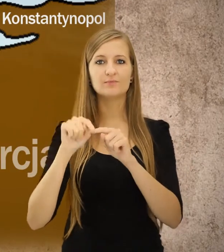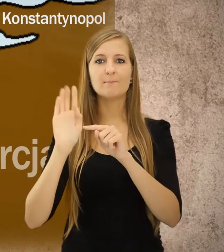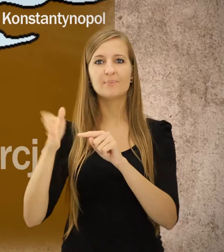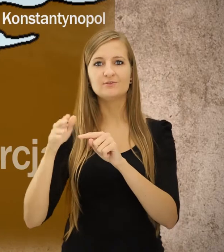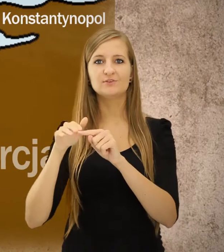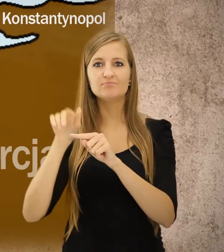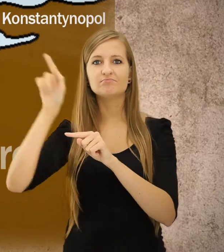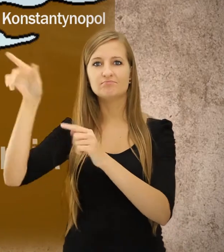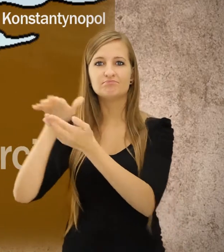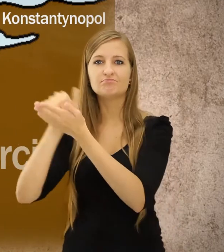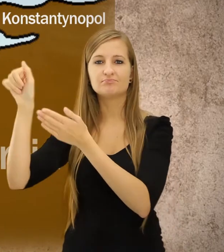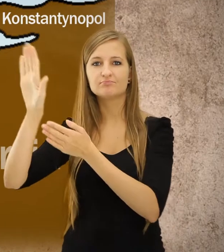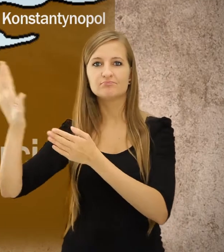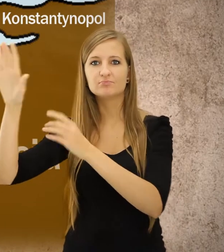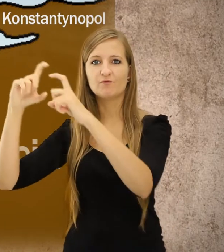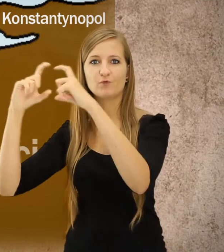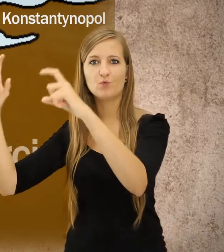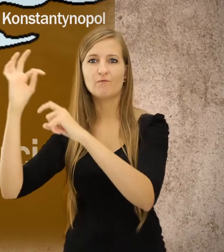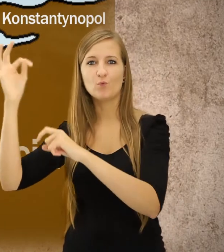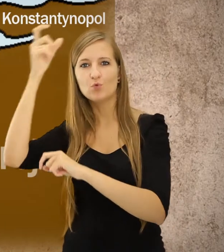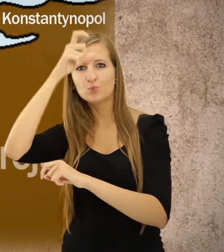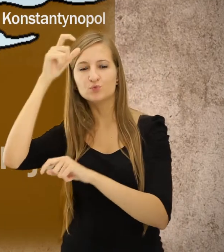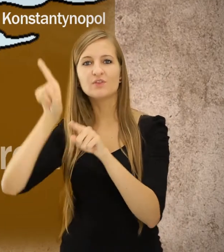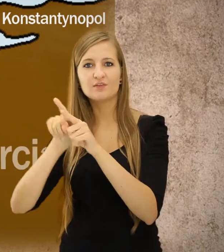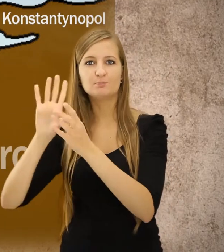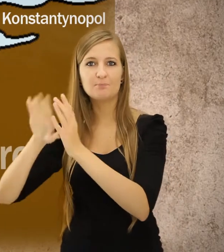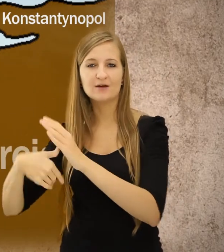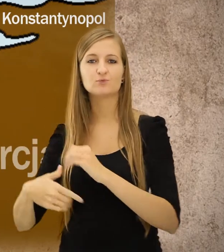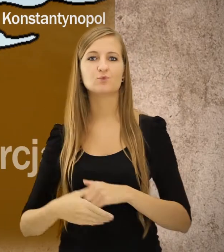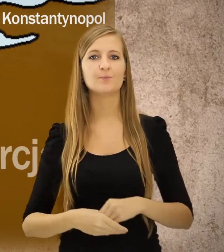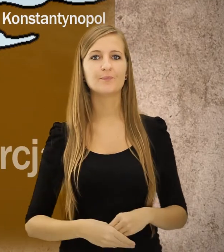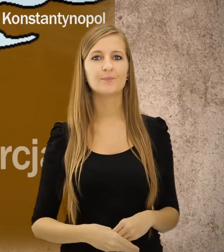aby ostrzelać forty i zbombardować Konstantynopol.